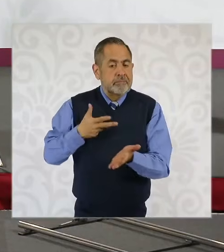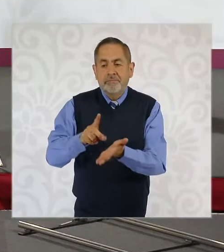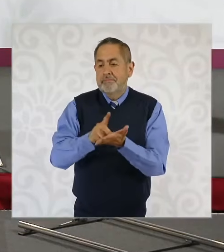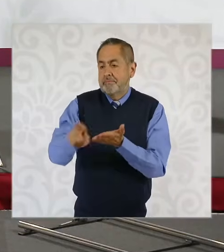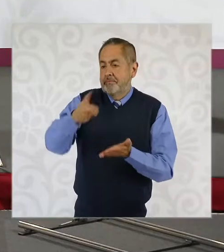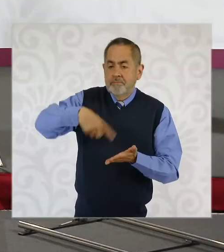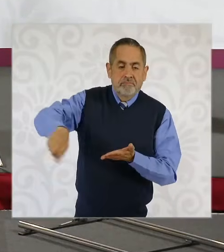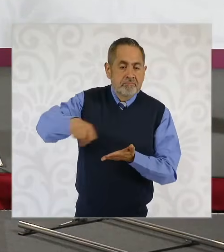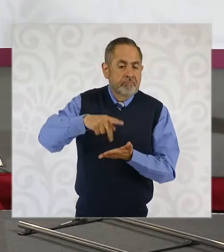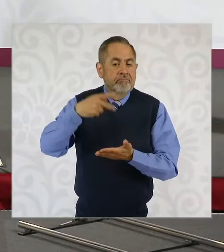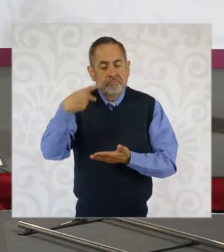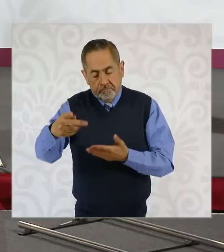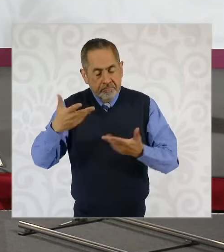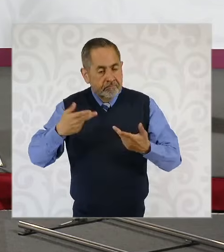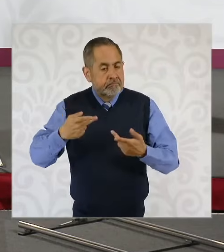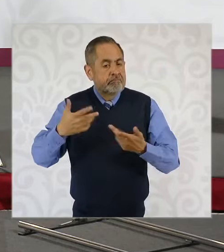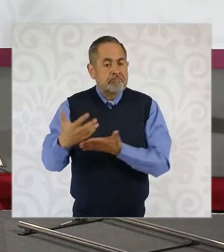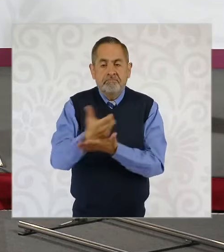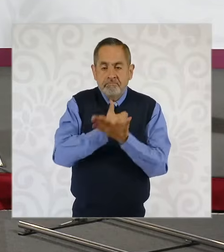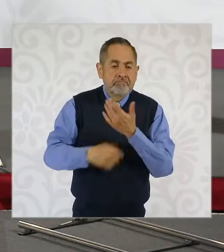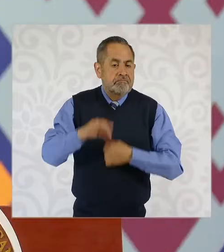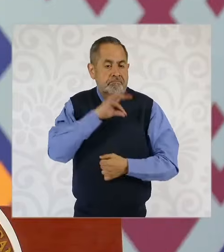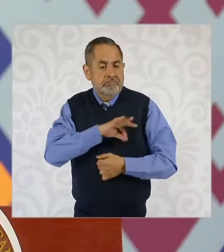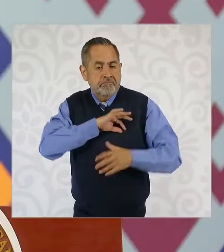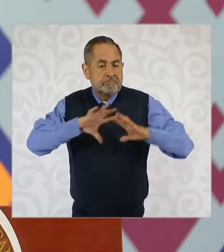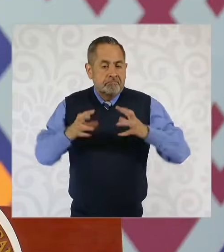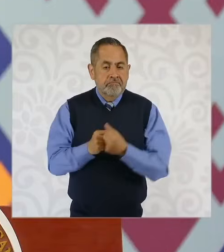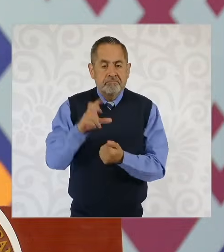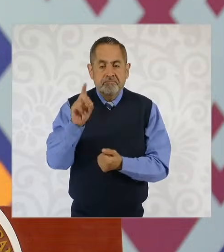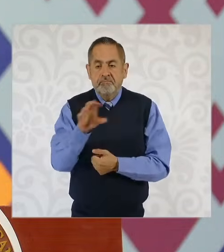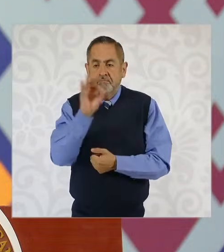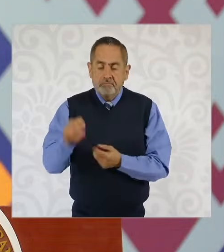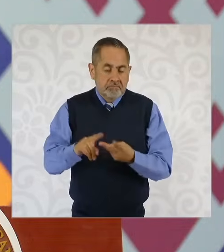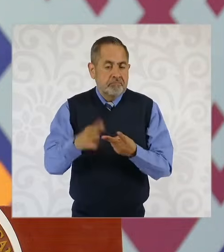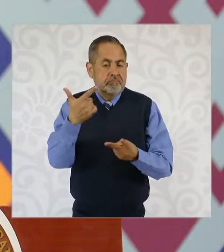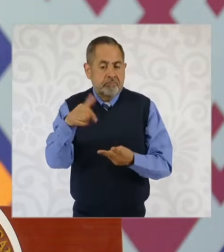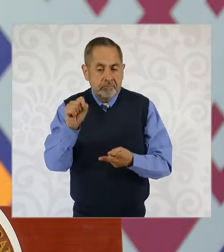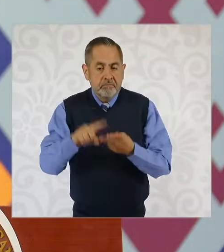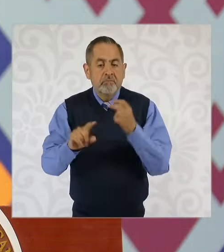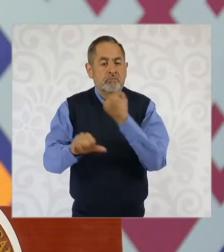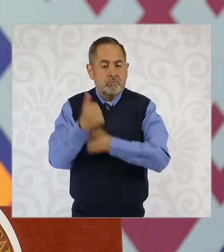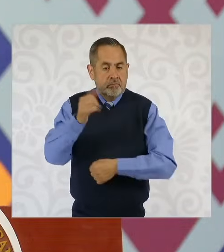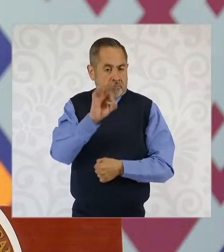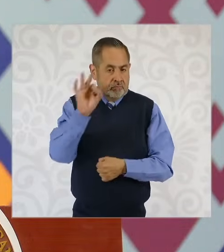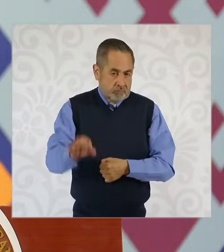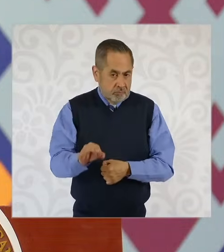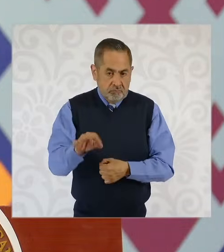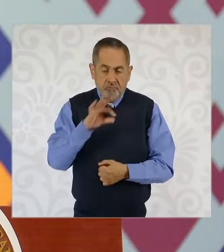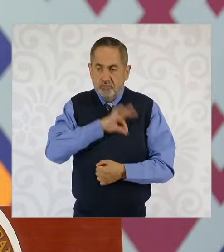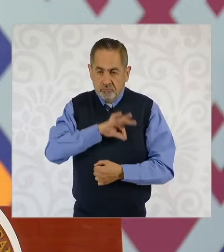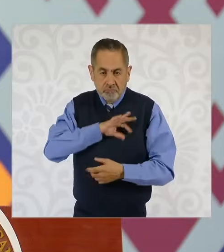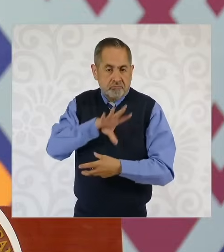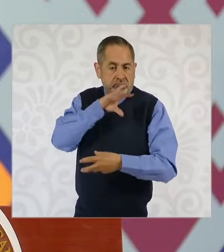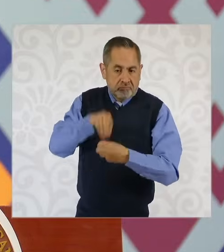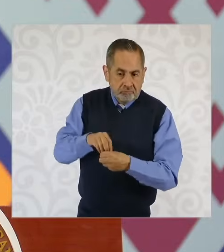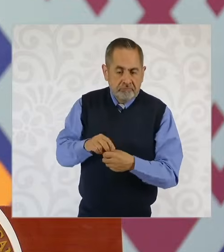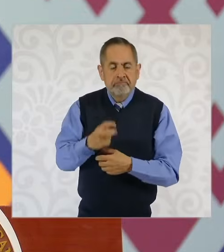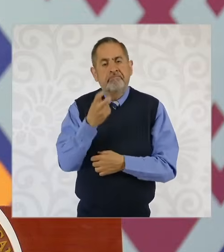que es un derecho único de 30% en el caso del gas es del 11 eso nos va a permitir estabilidad fiscal